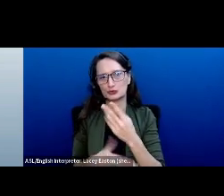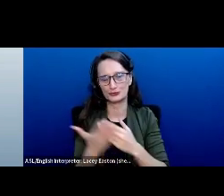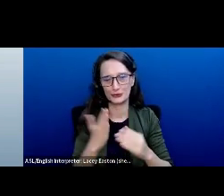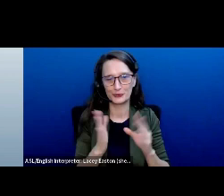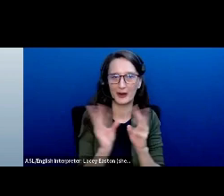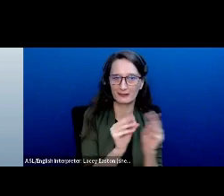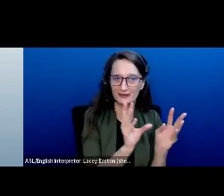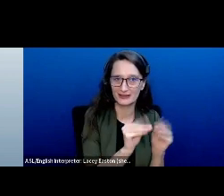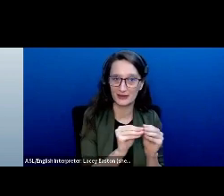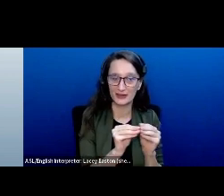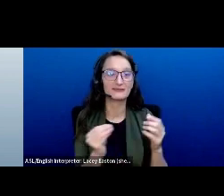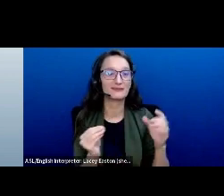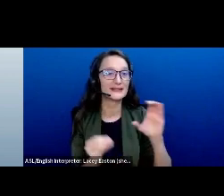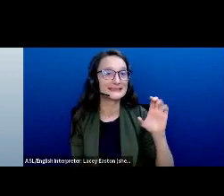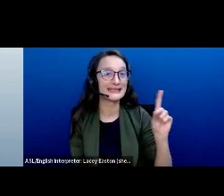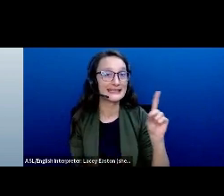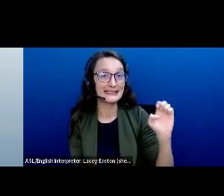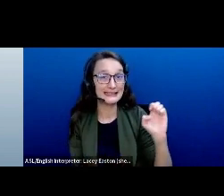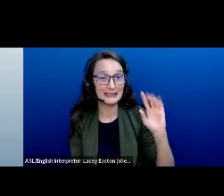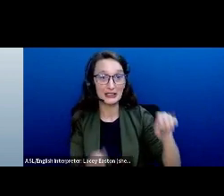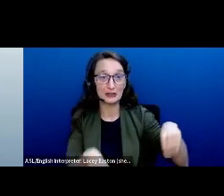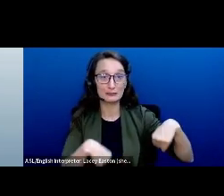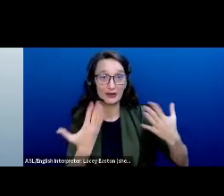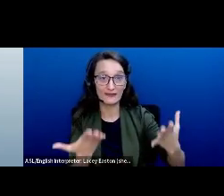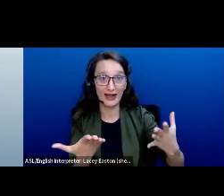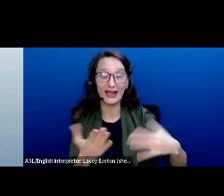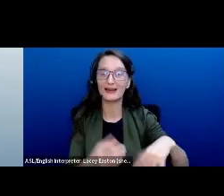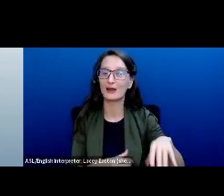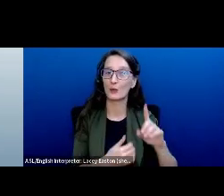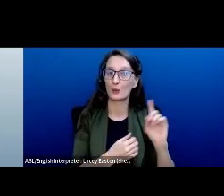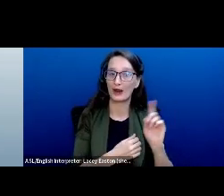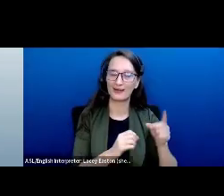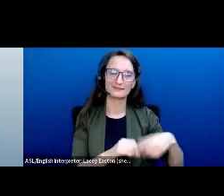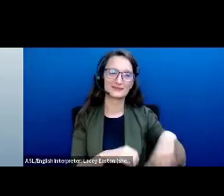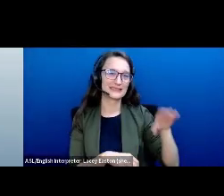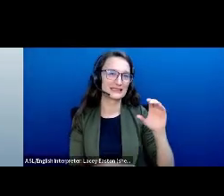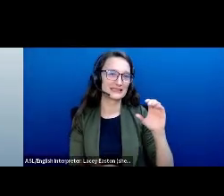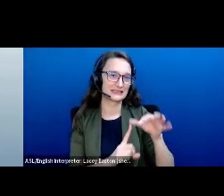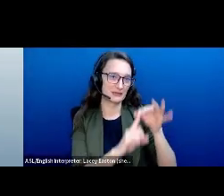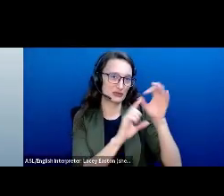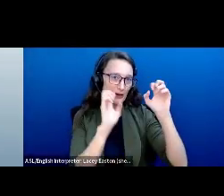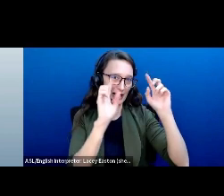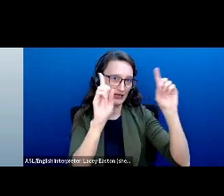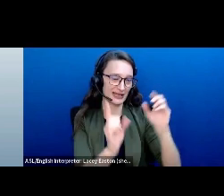División de Educación Especial del Departamento de Educación de California y el Proyecto Seeds of Partnership. Gracias